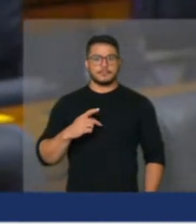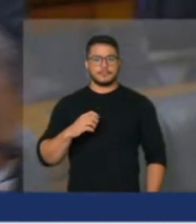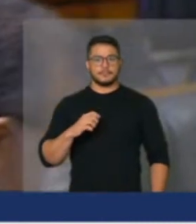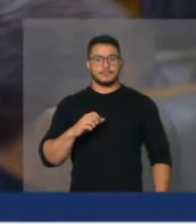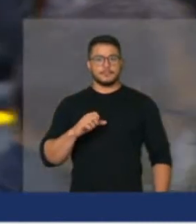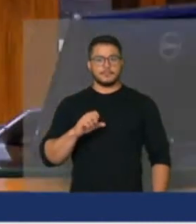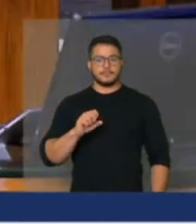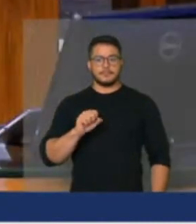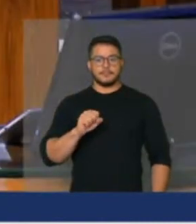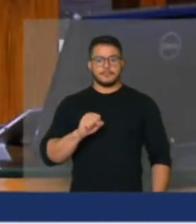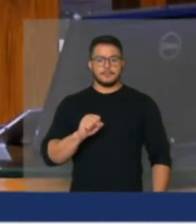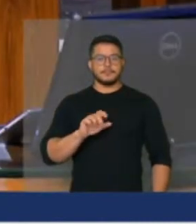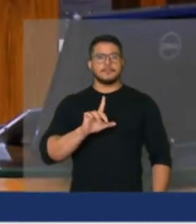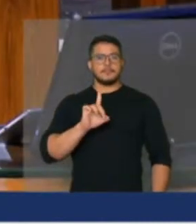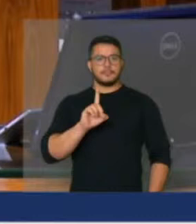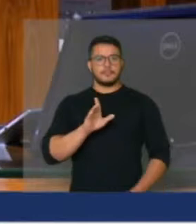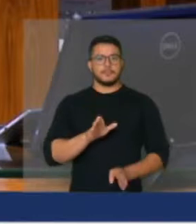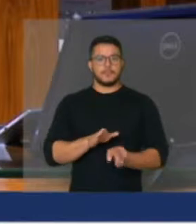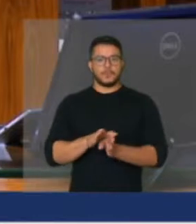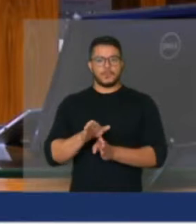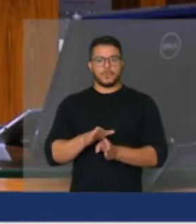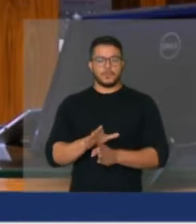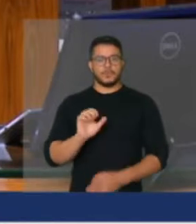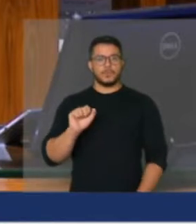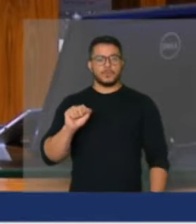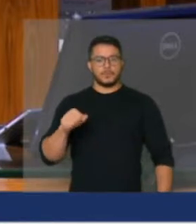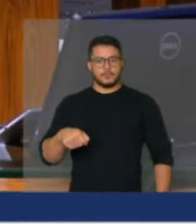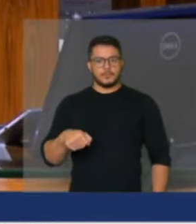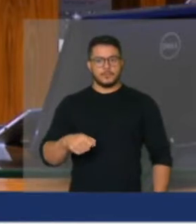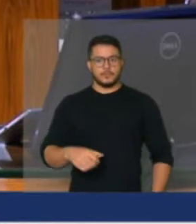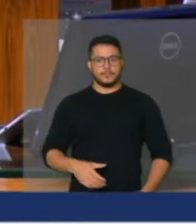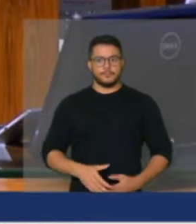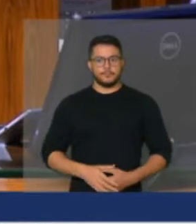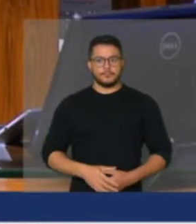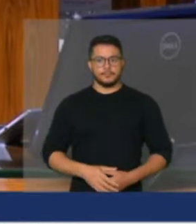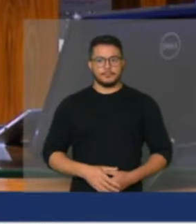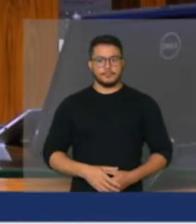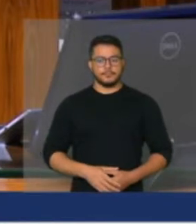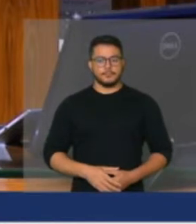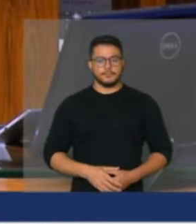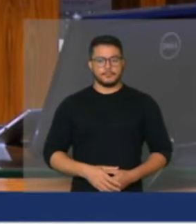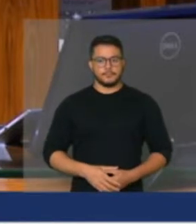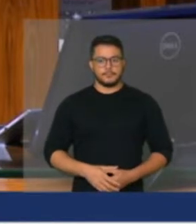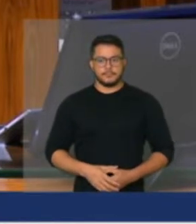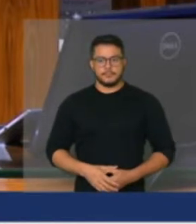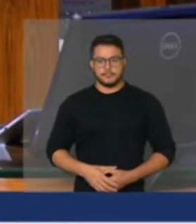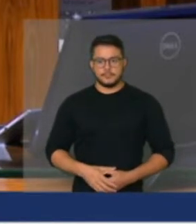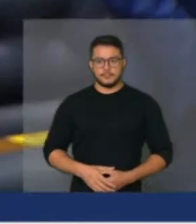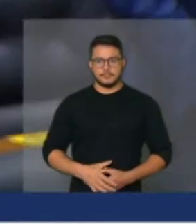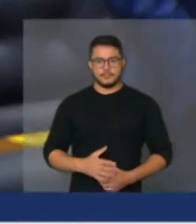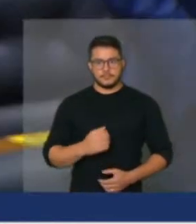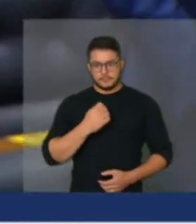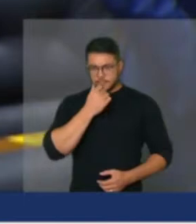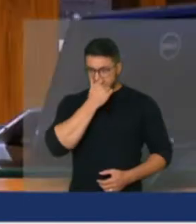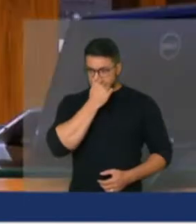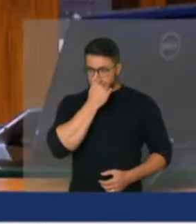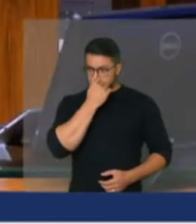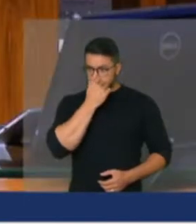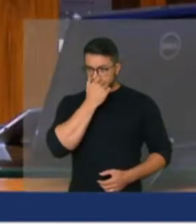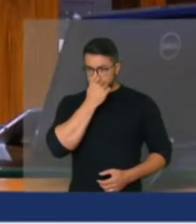ORIENTOU E REGISTRAR NO PSD, PRÓXIMOS DE É SIM. PSD ORIENTA SIM. -- OK DEPUTADO. PSD SIM. NOVO. -- PRESIDENTE, O NOVO...